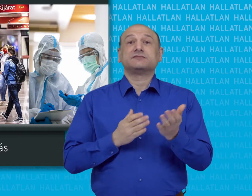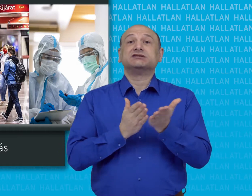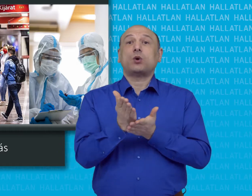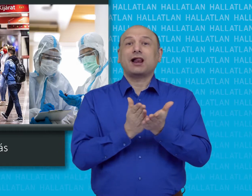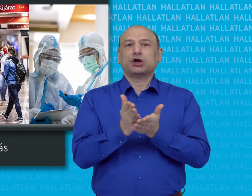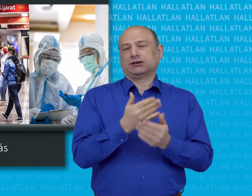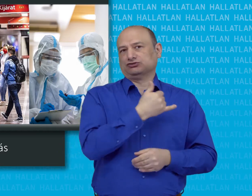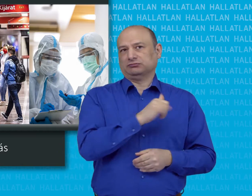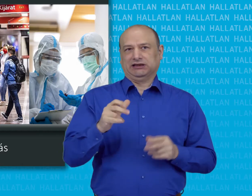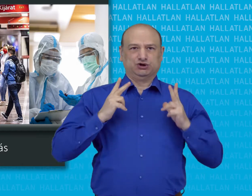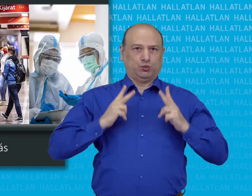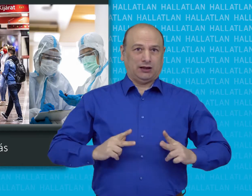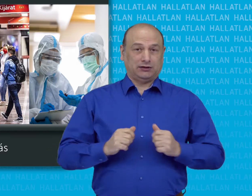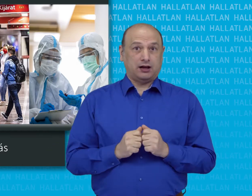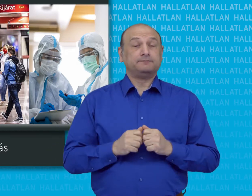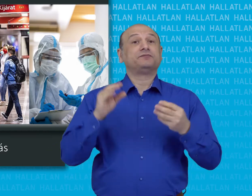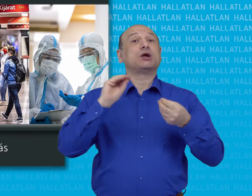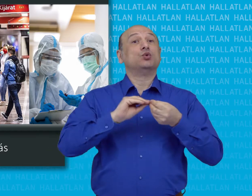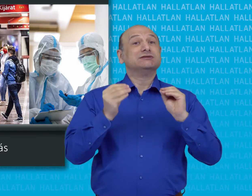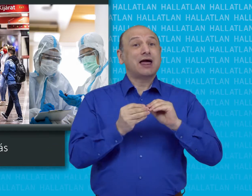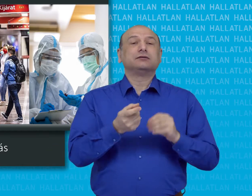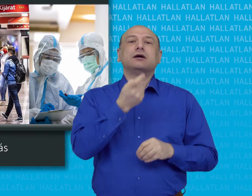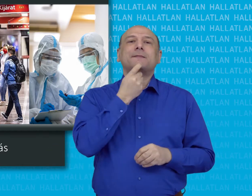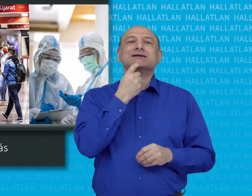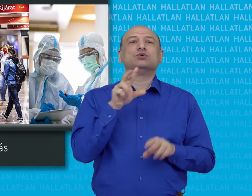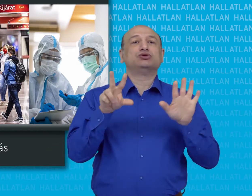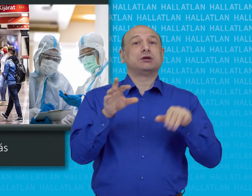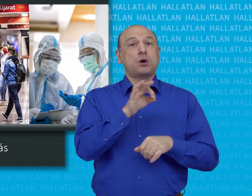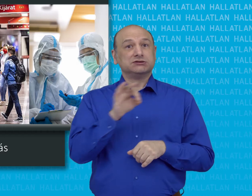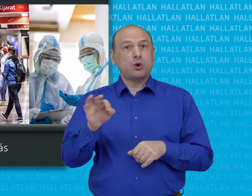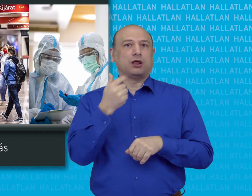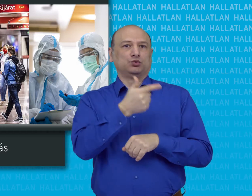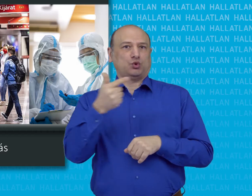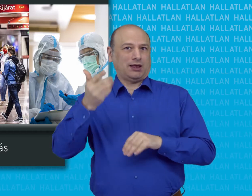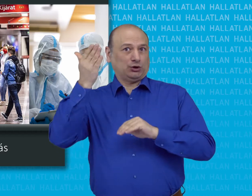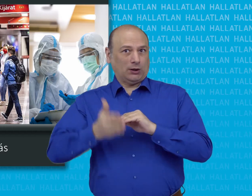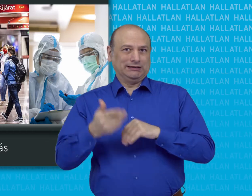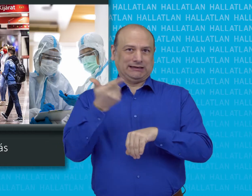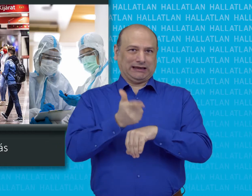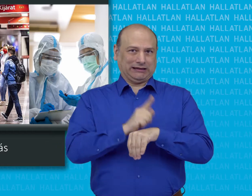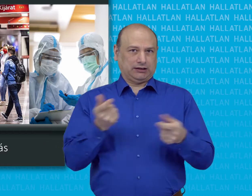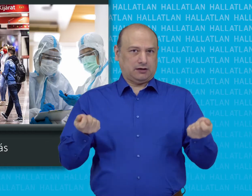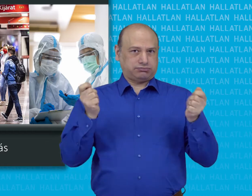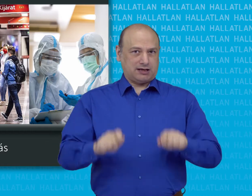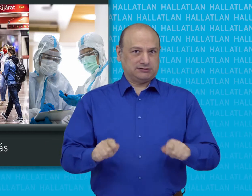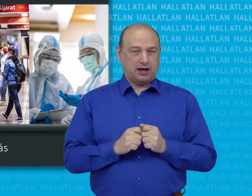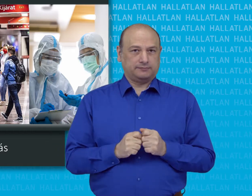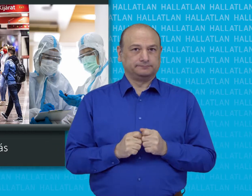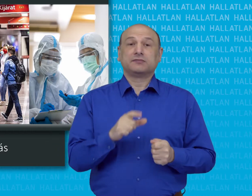Minden szolgáltatás szünetel az üzleteket március 8-tól március 22-ig két hétre bezárják,